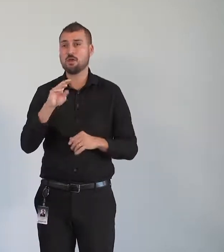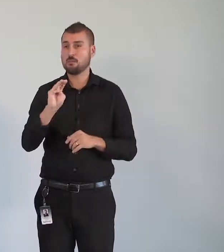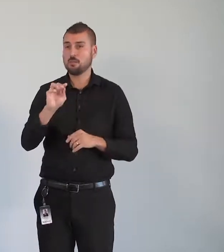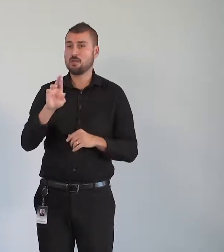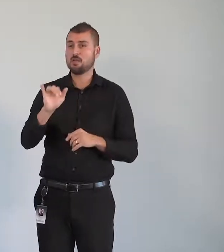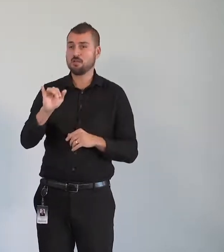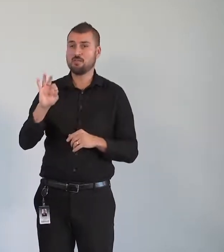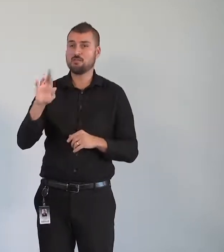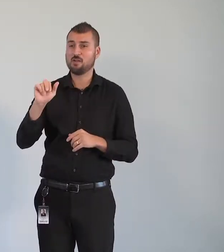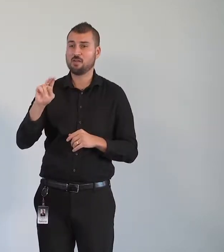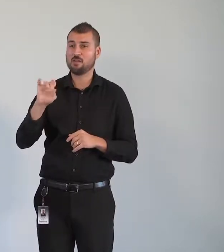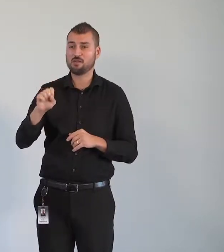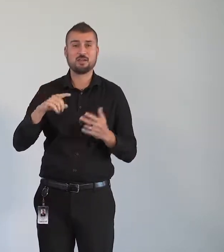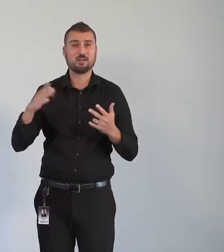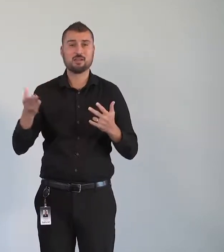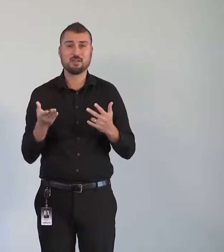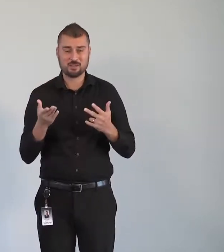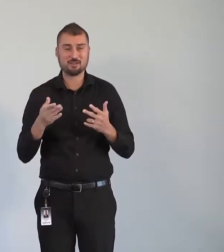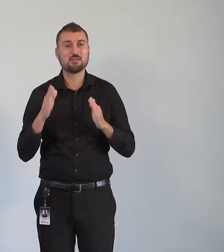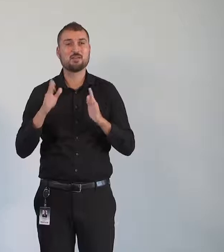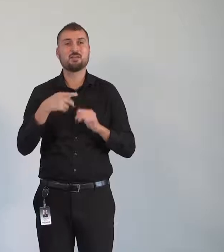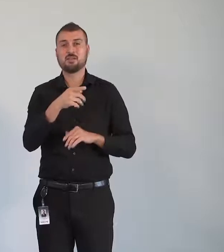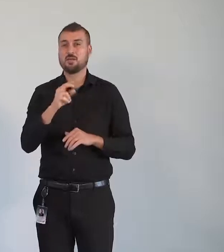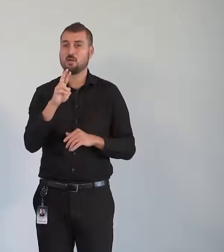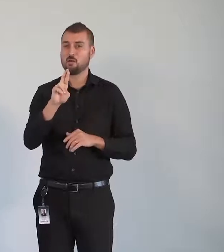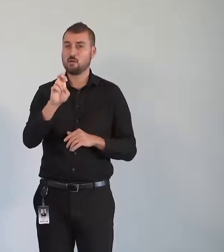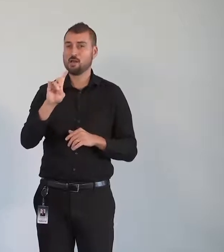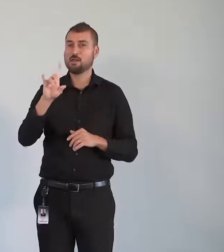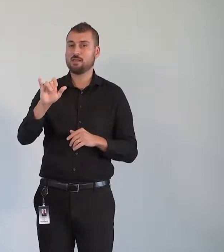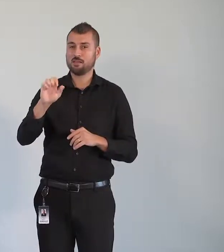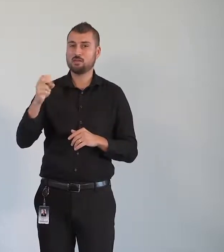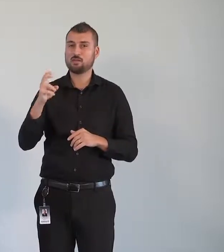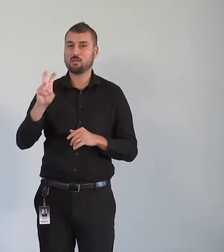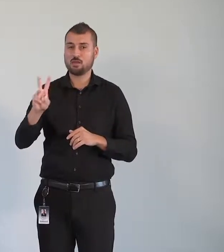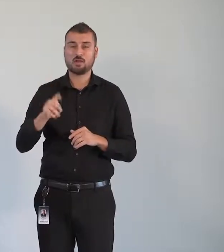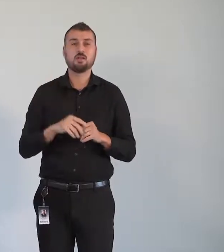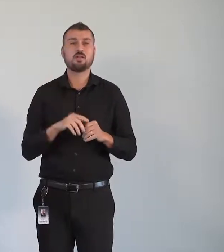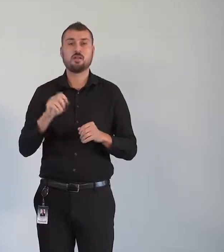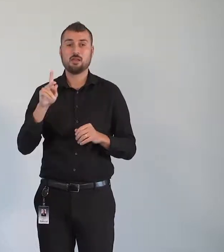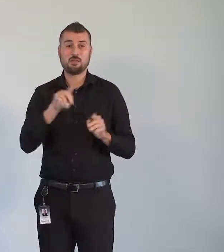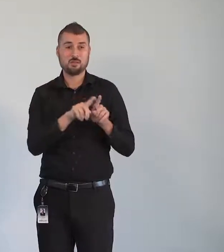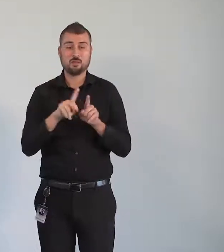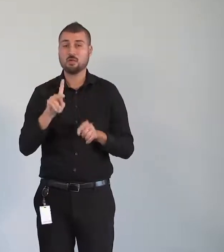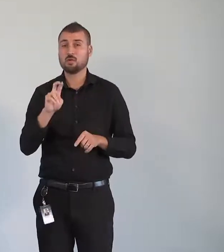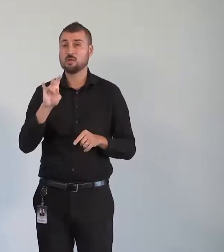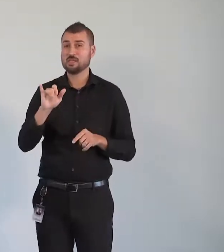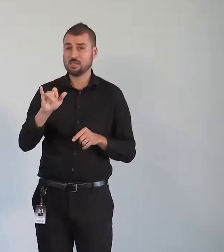curadora invitada de Prince y los dibujos Riley Schaub registrador Christy Reese gerente de imágenes e